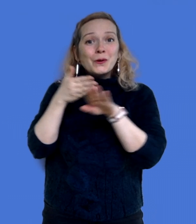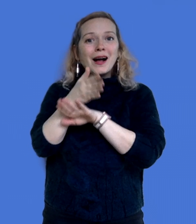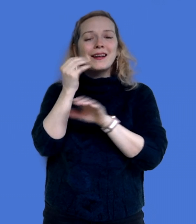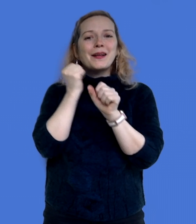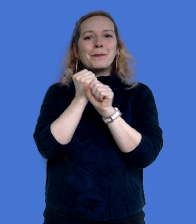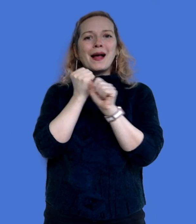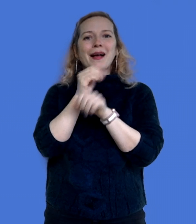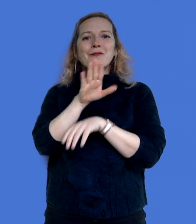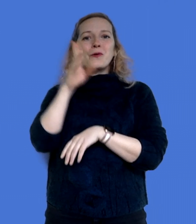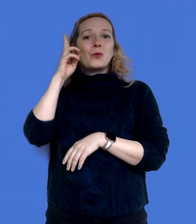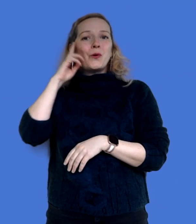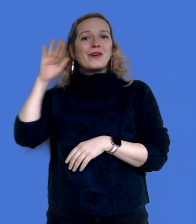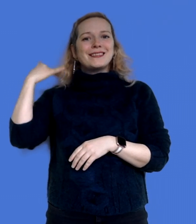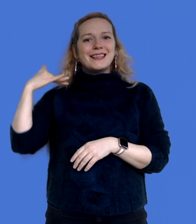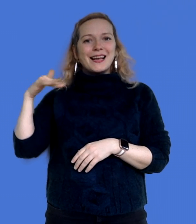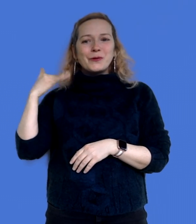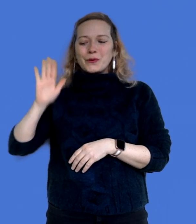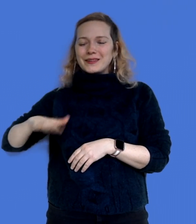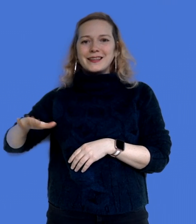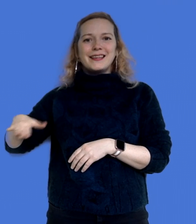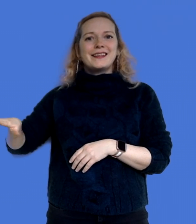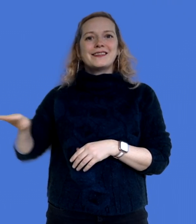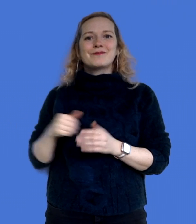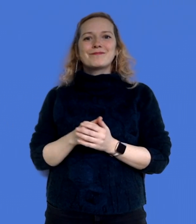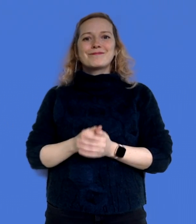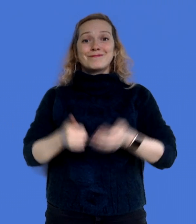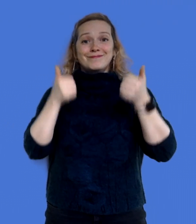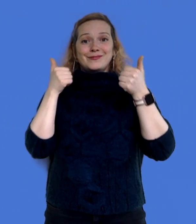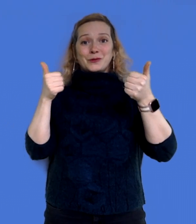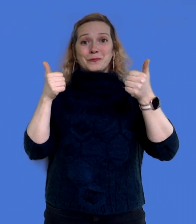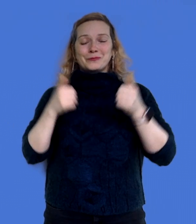toegankelijk maken voor dove en slechthorende kinderen. Dat is super!